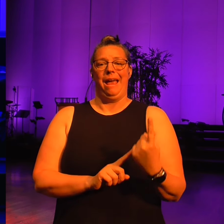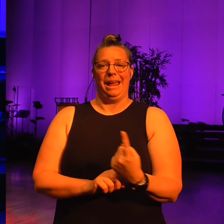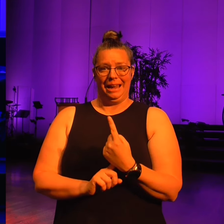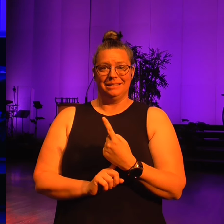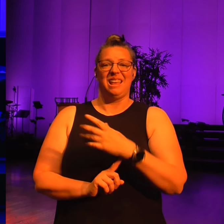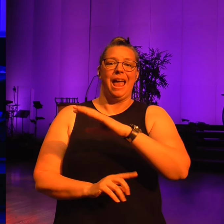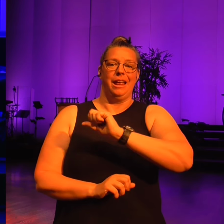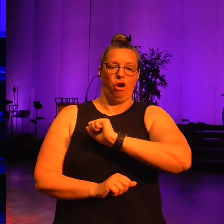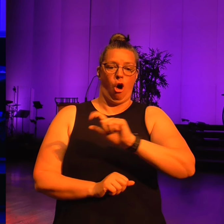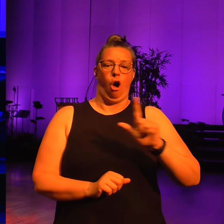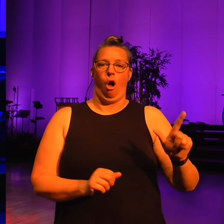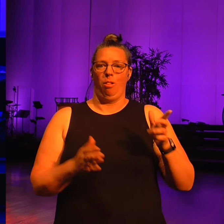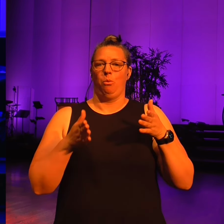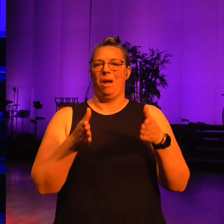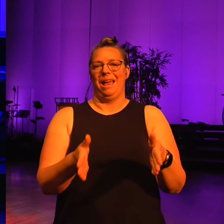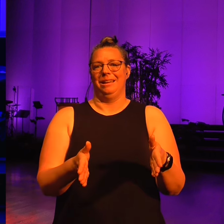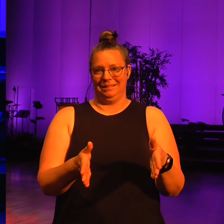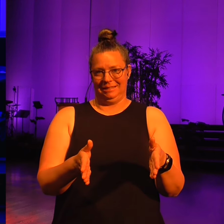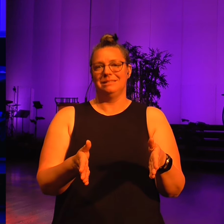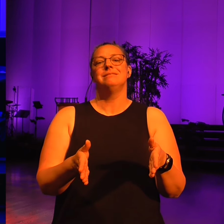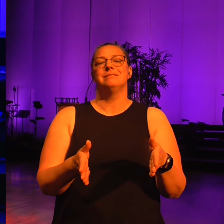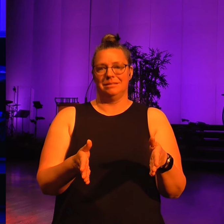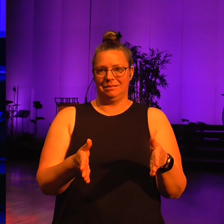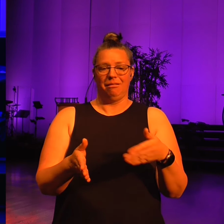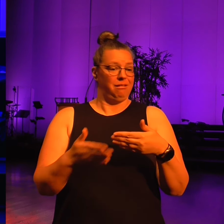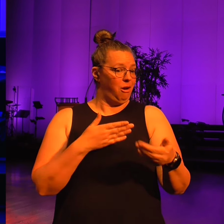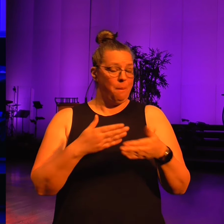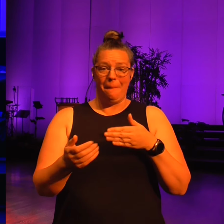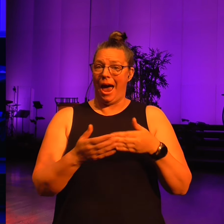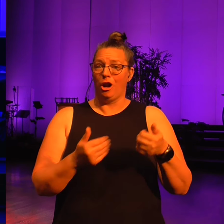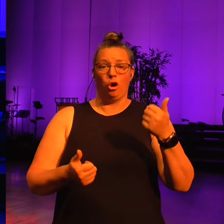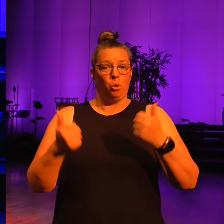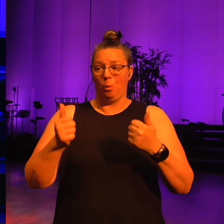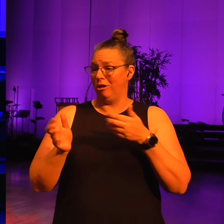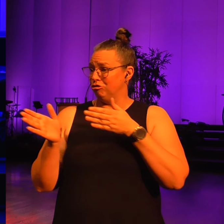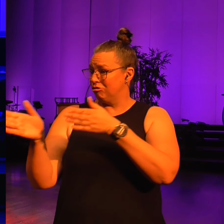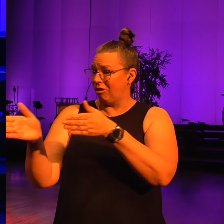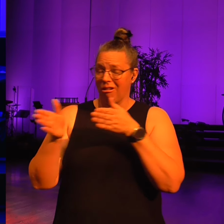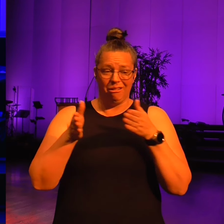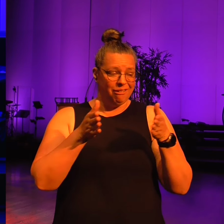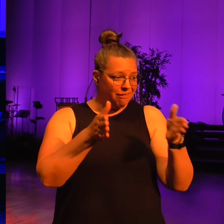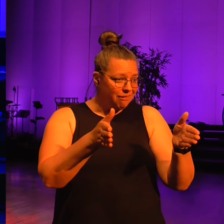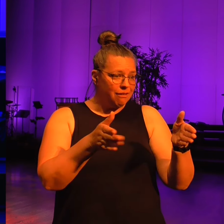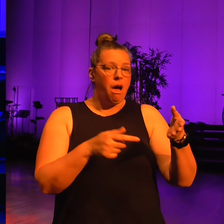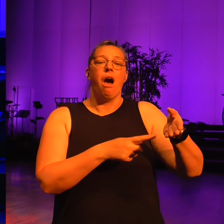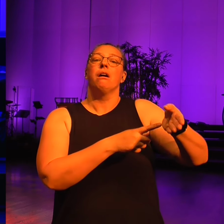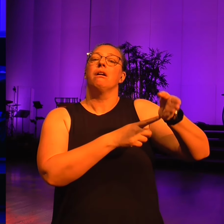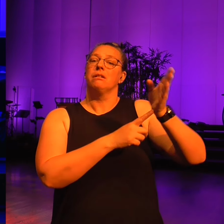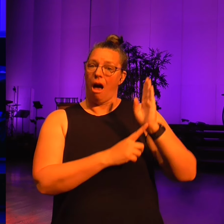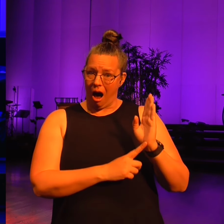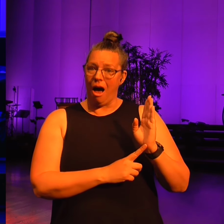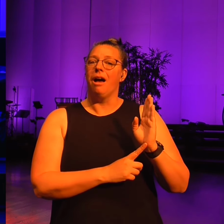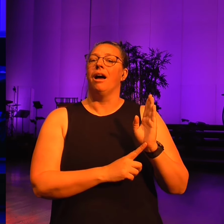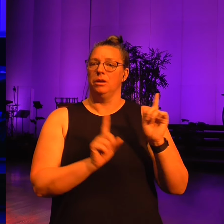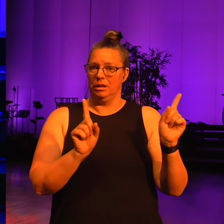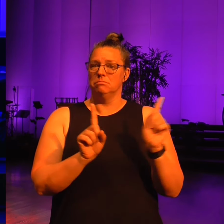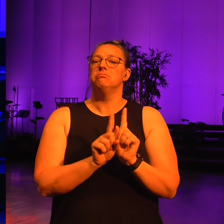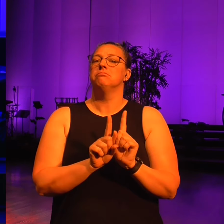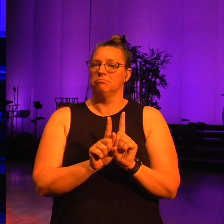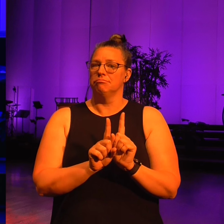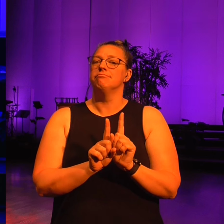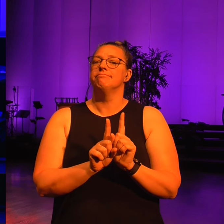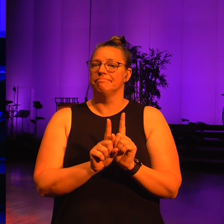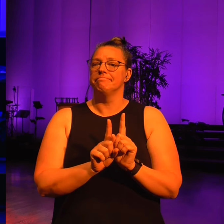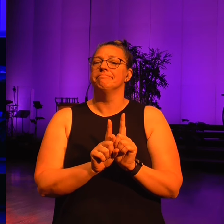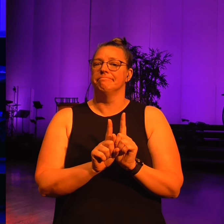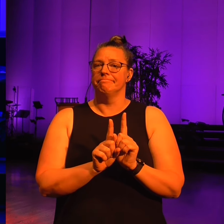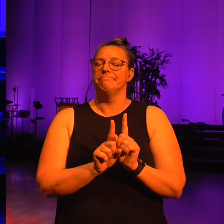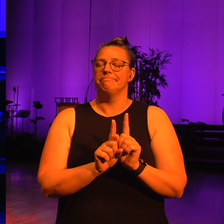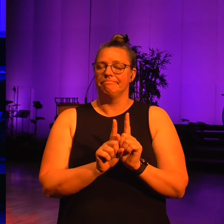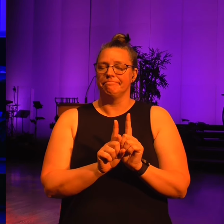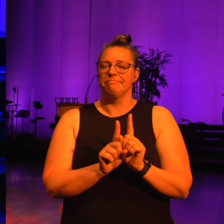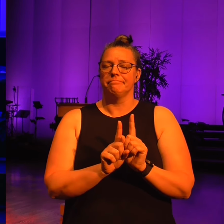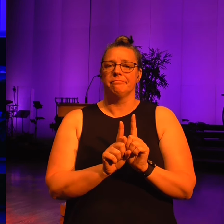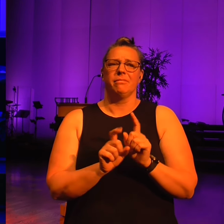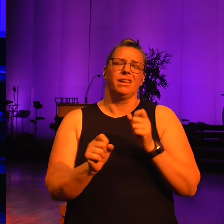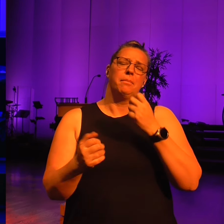las formas No importa la dirección en la que nos estemos moviendo, Dios no se ha movido Y estoy muy agradecido, muy